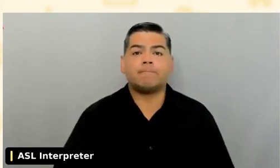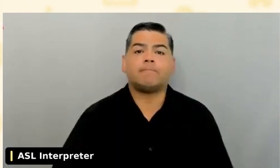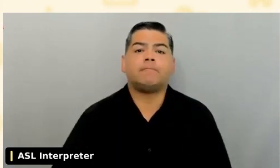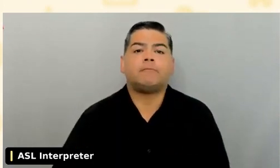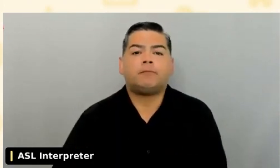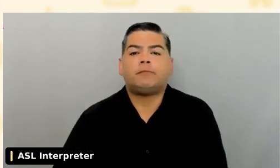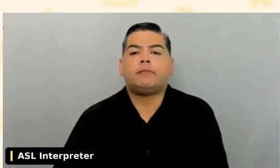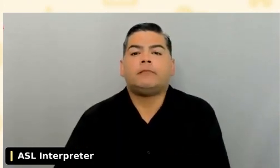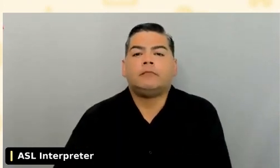Está bien.